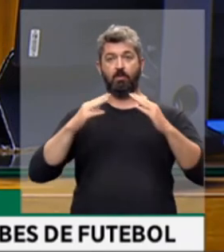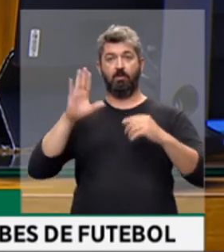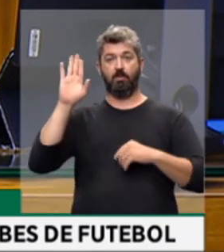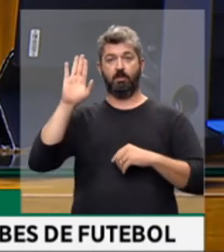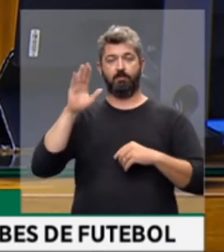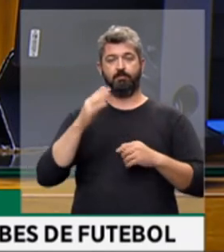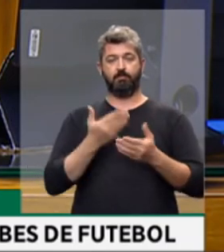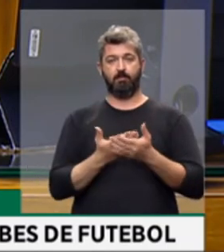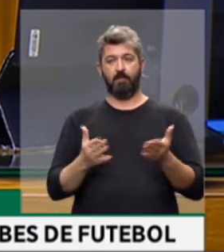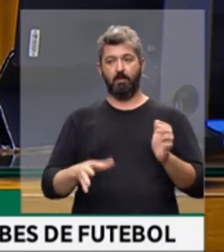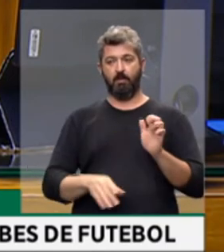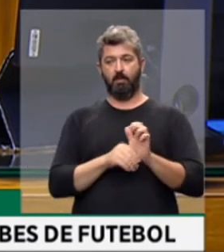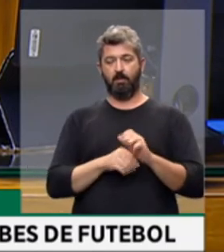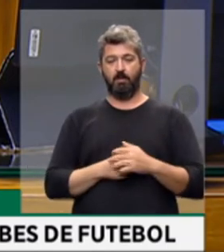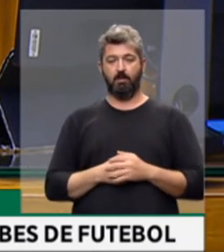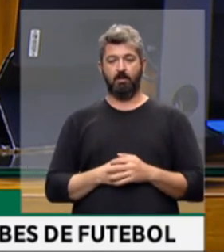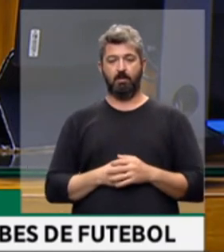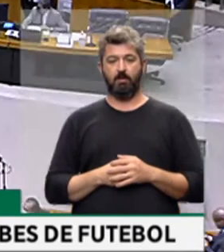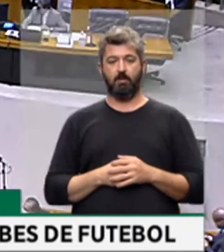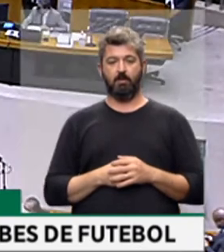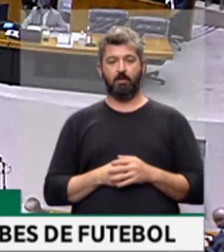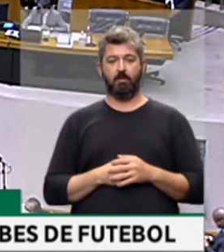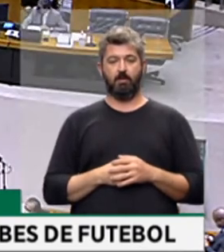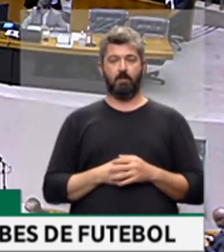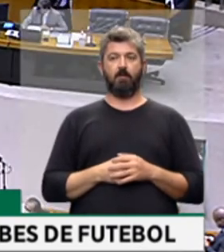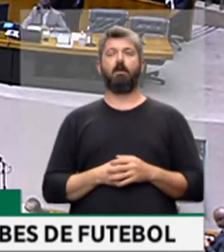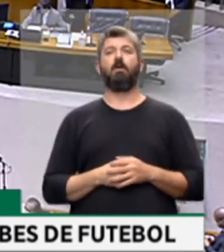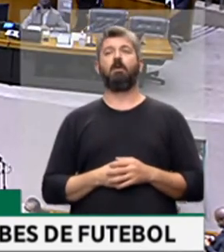OPOSIÇÃO? EM VOTAÇÃO, AQUELES QUE FOREM PELA APROVAÇÃO, PERMANEÇAM COMO